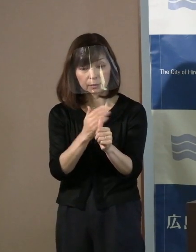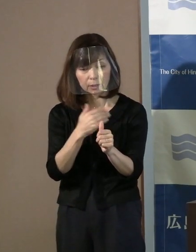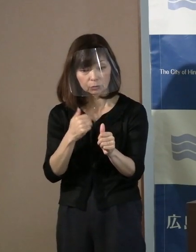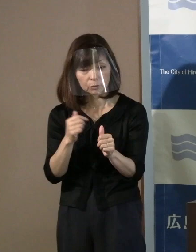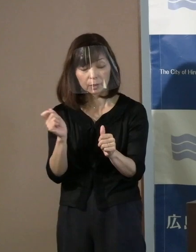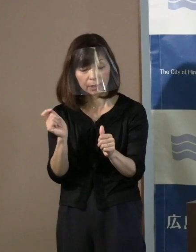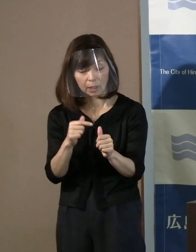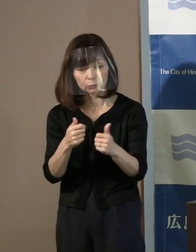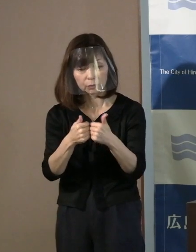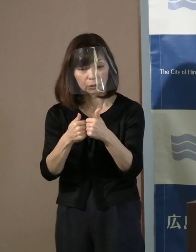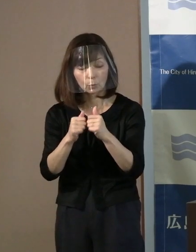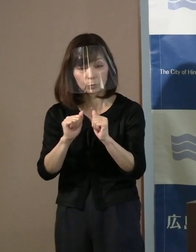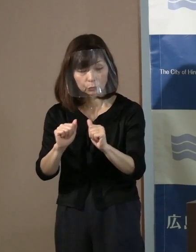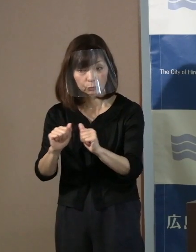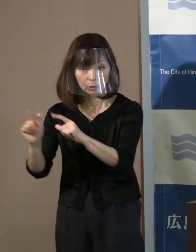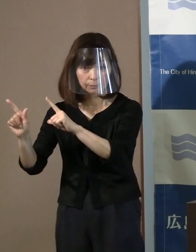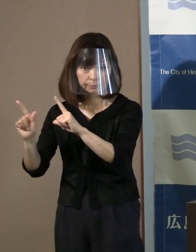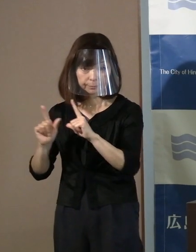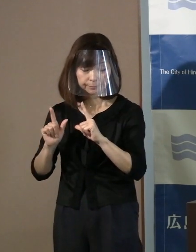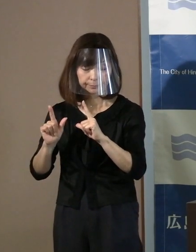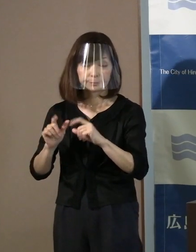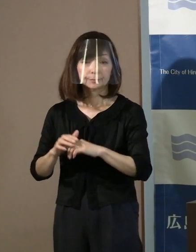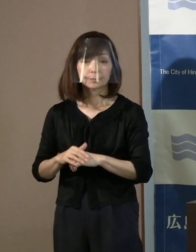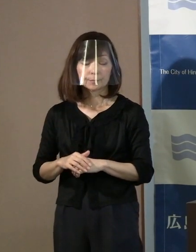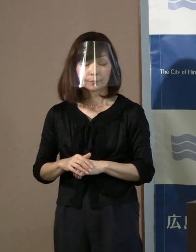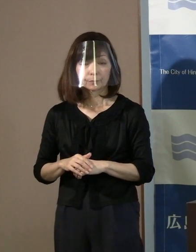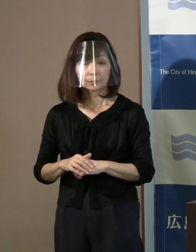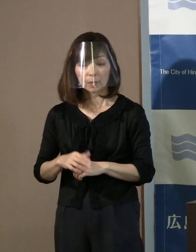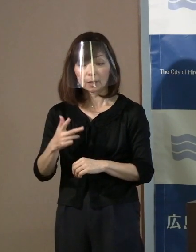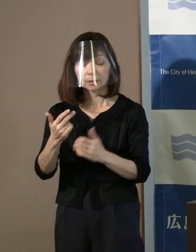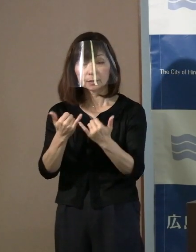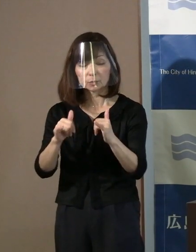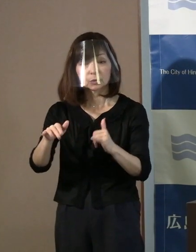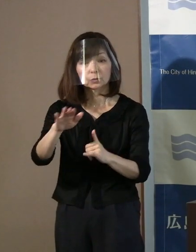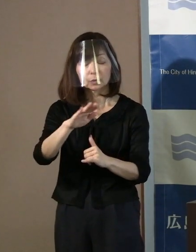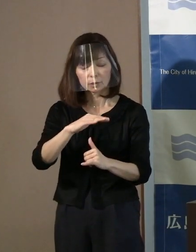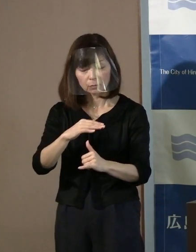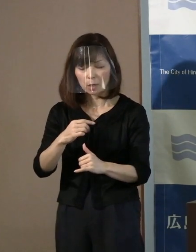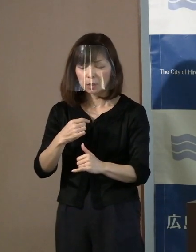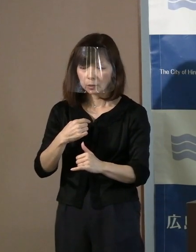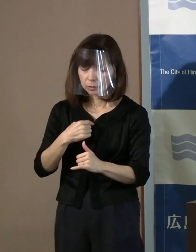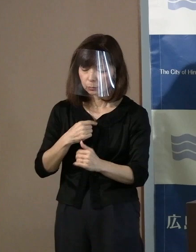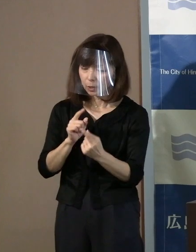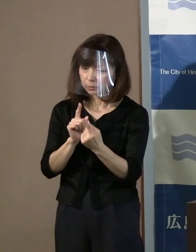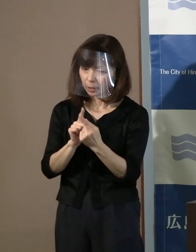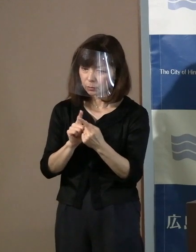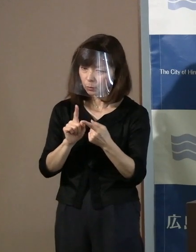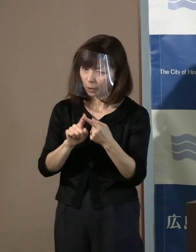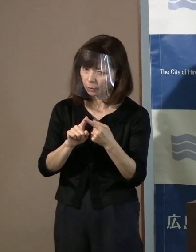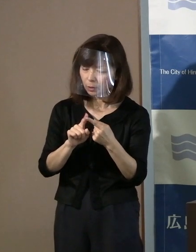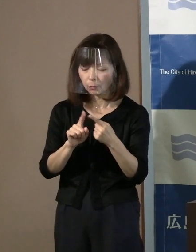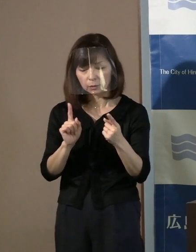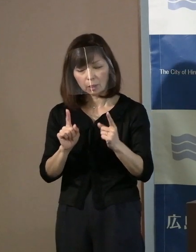それを受けて市民の方には 自分も対象になるんだろうかというような 思いを持たれている方もあると思うんですが､